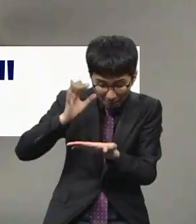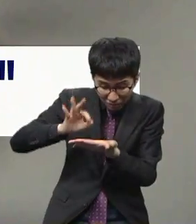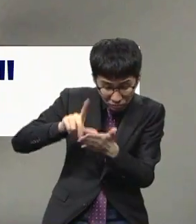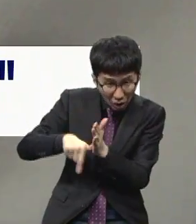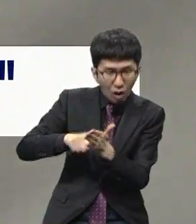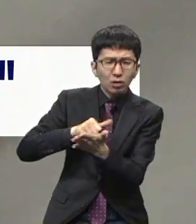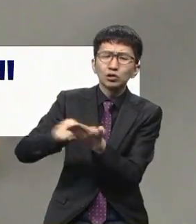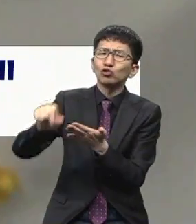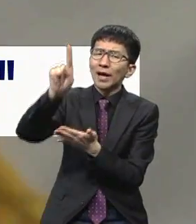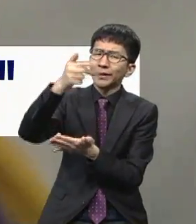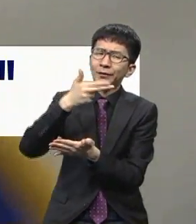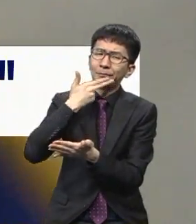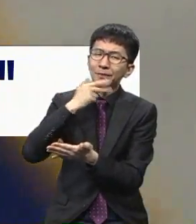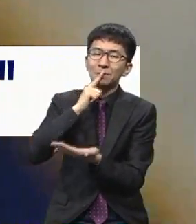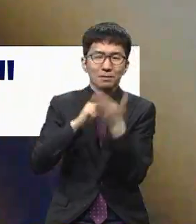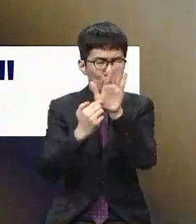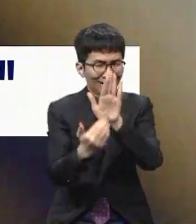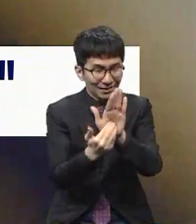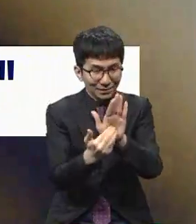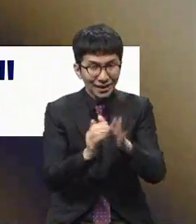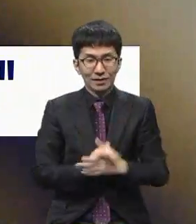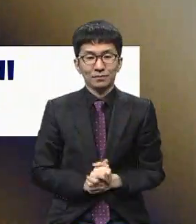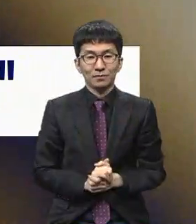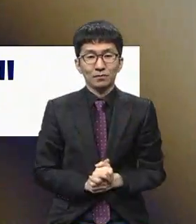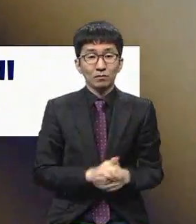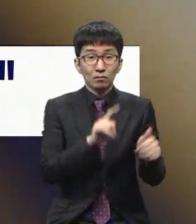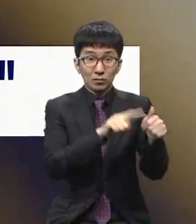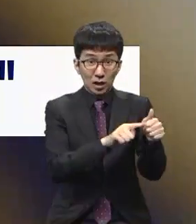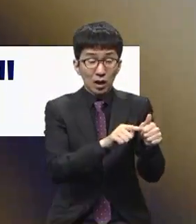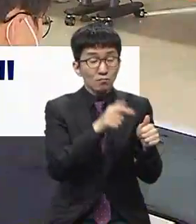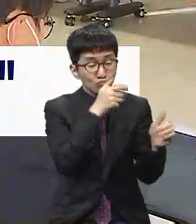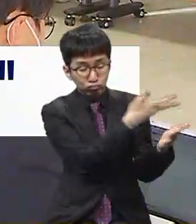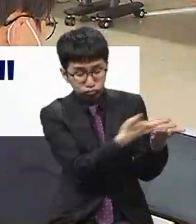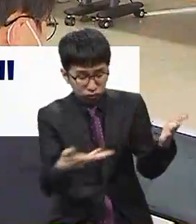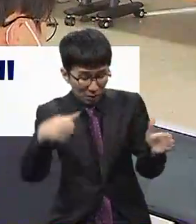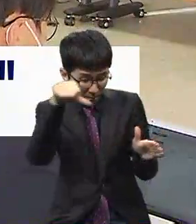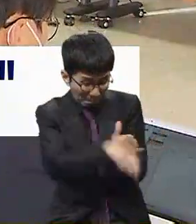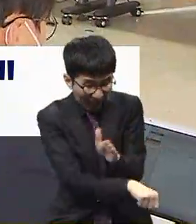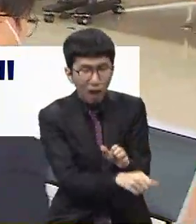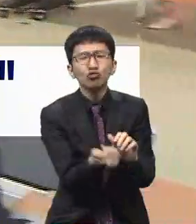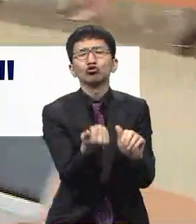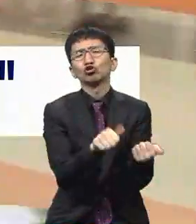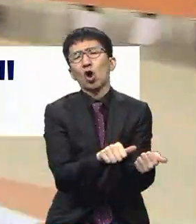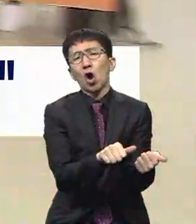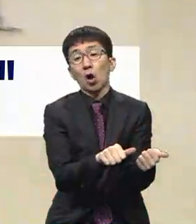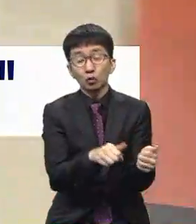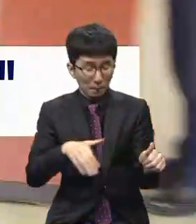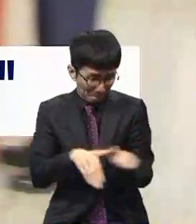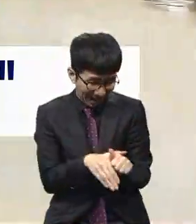밝혔습니다. 손 씨의 사인이 익사로 추정되고 현재까지 범죄 정황은 확인되지 않았다고 강조했습니다.